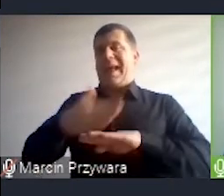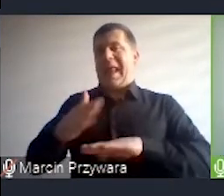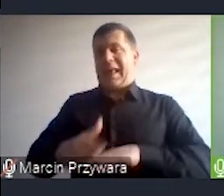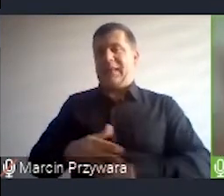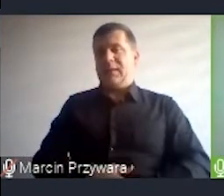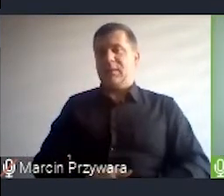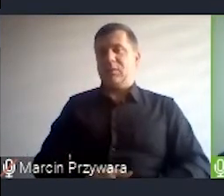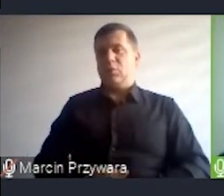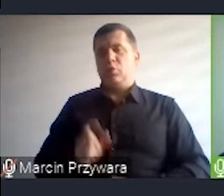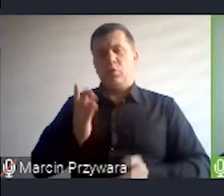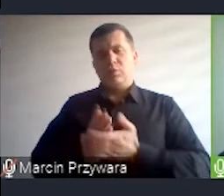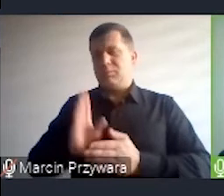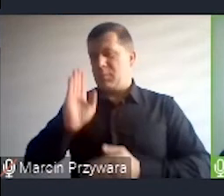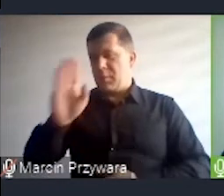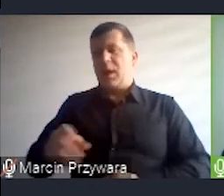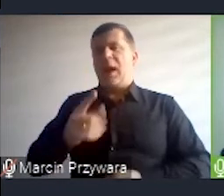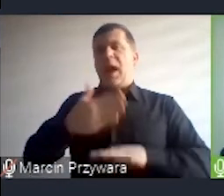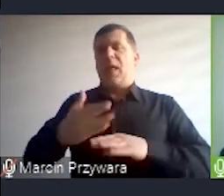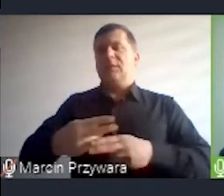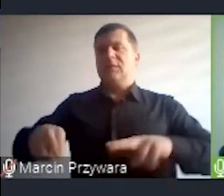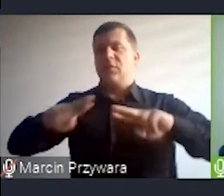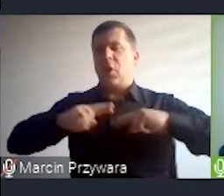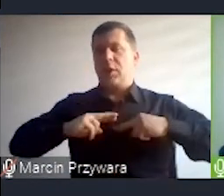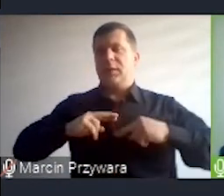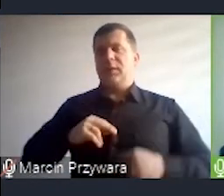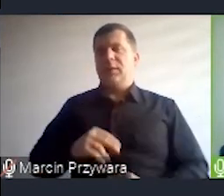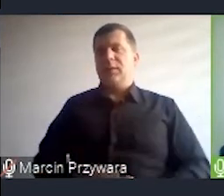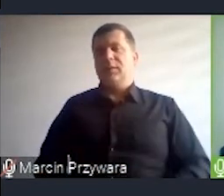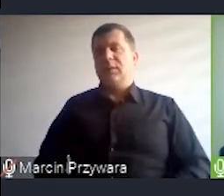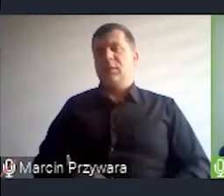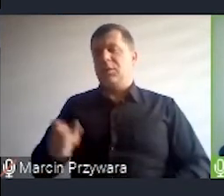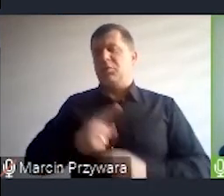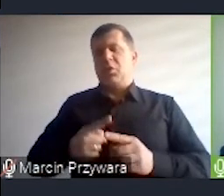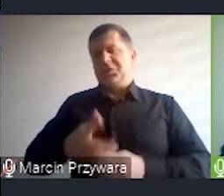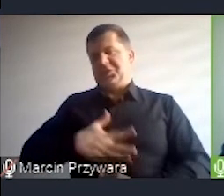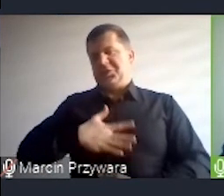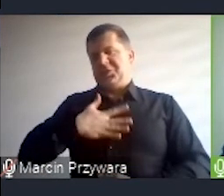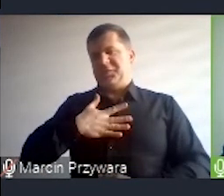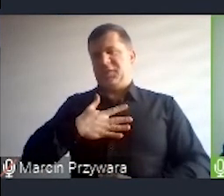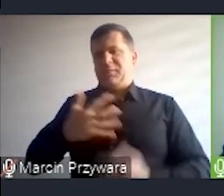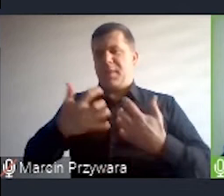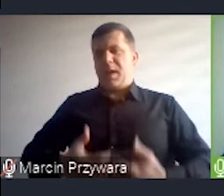Pomijam leasing zwrotny, który jest takim dość dziwnym mechanizmem, gdzie to ja byłem właścicielem